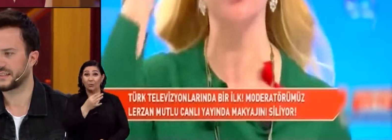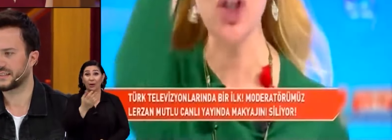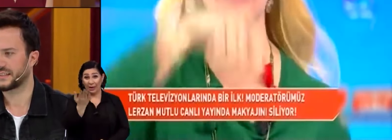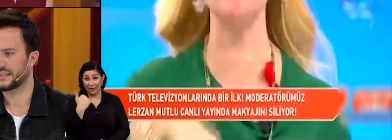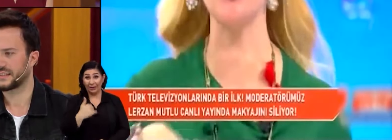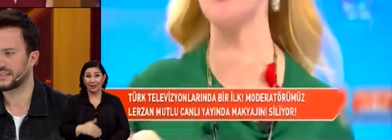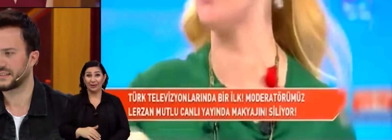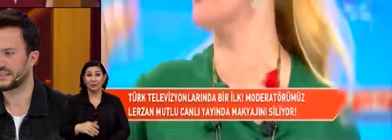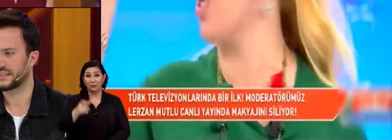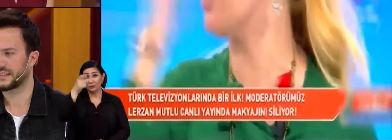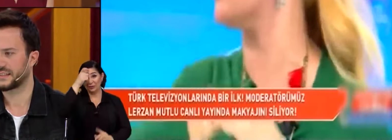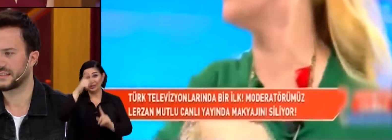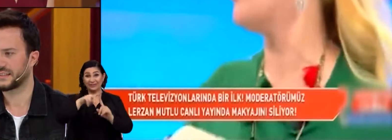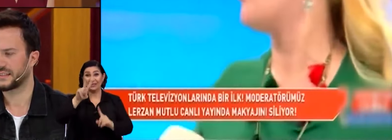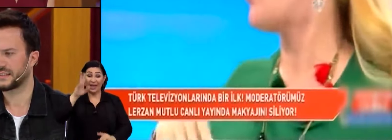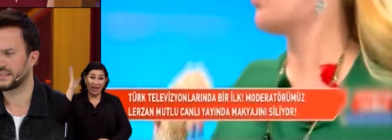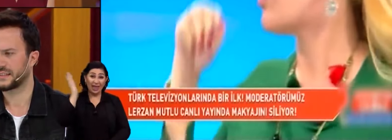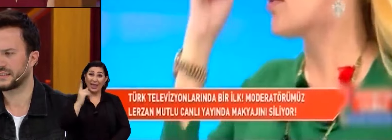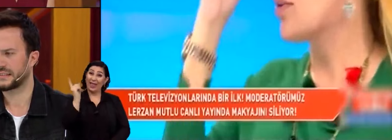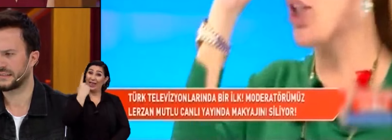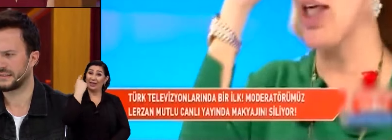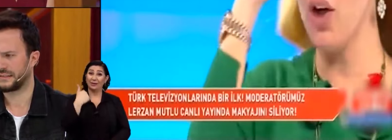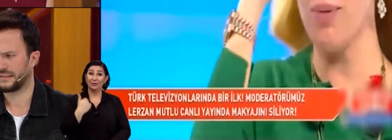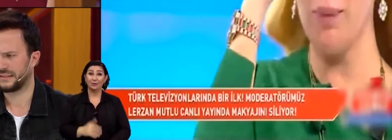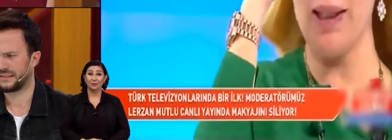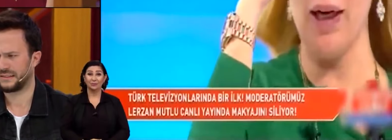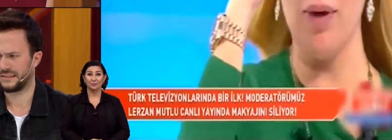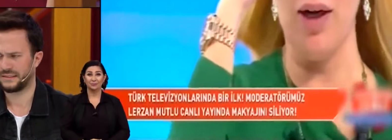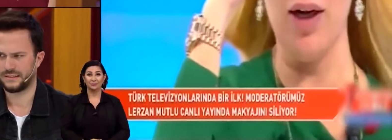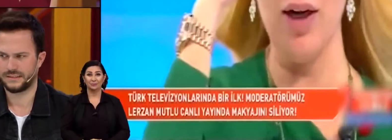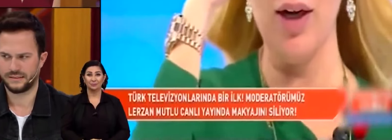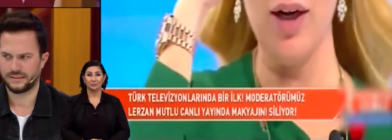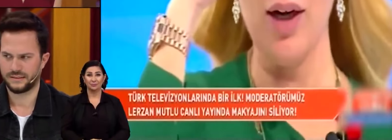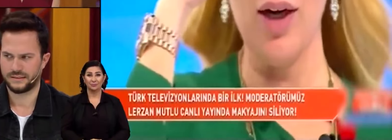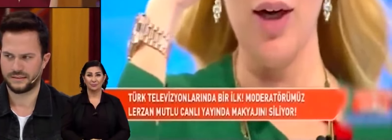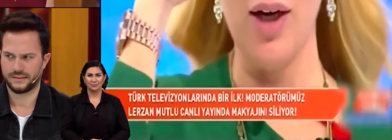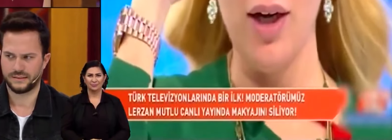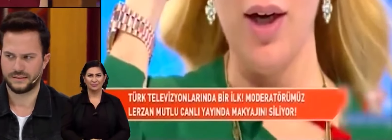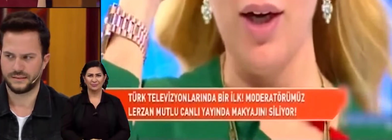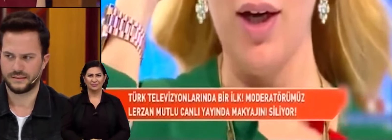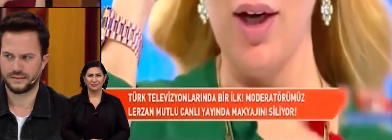çon tar al Kaf yedim çıkarıyorum kirpiklerimi herkes kanal